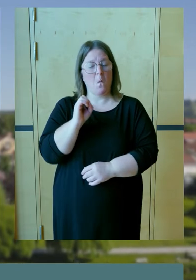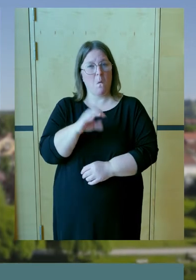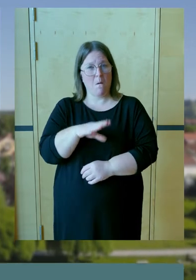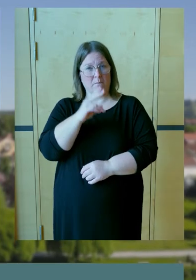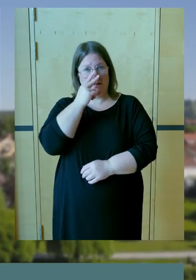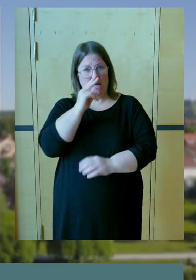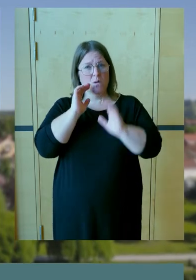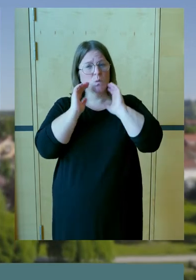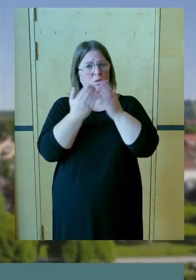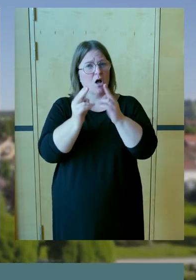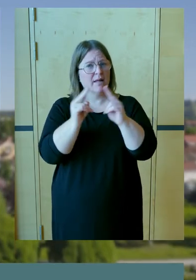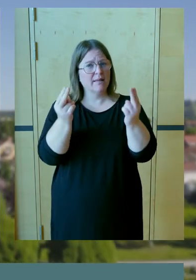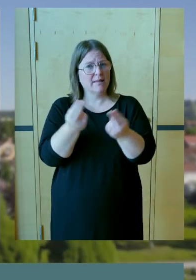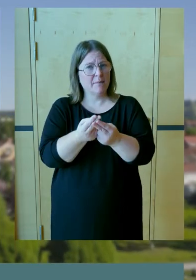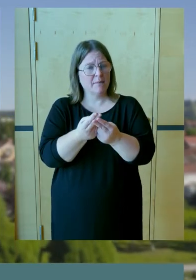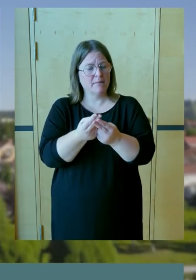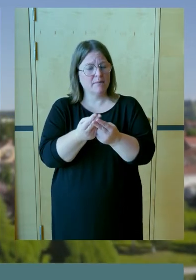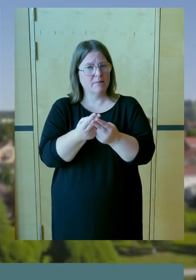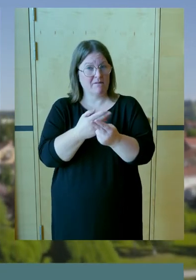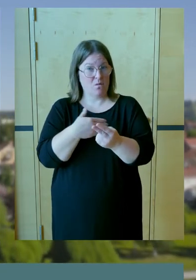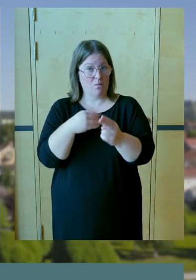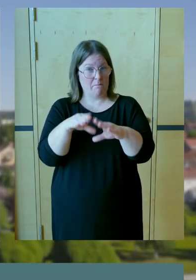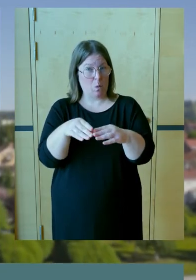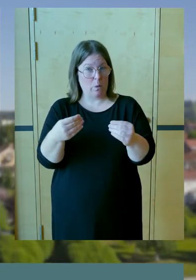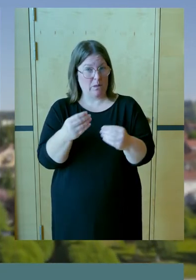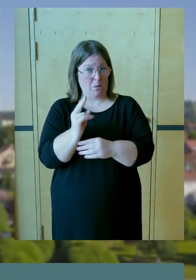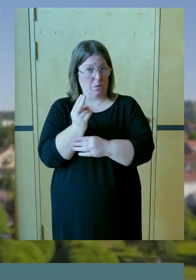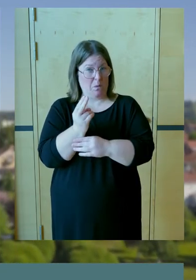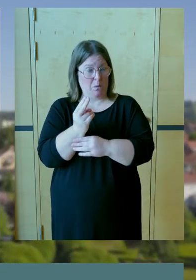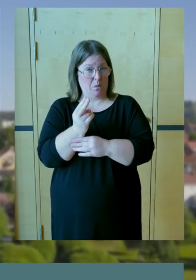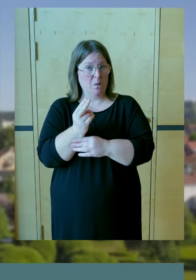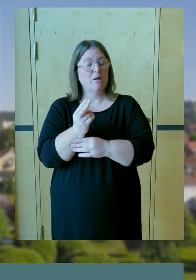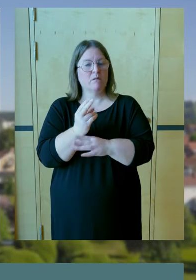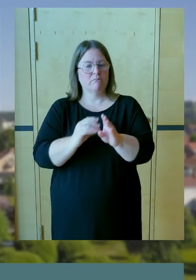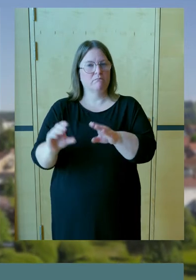Säg att jag lagt nu så får man ett tillskott på 58 miljoner